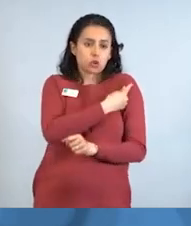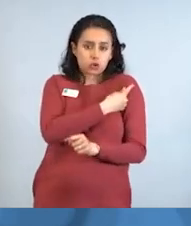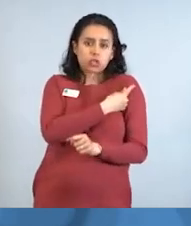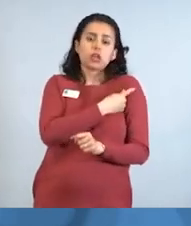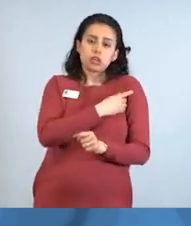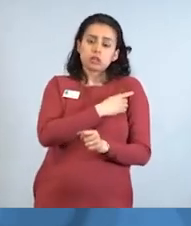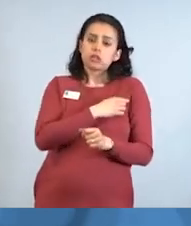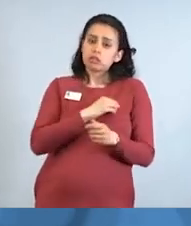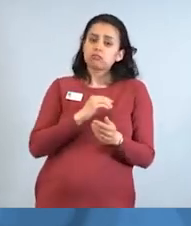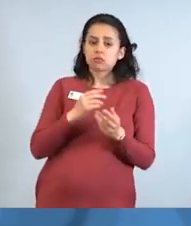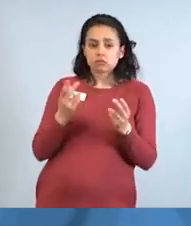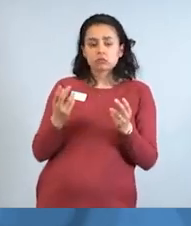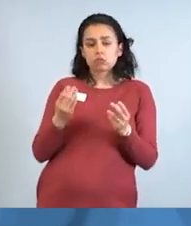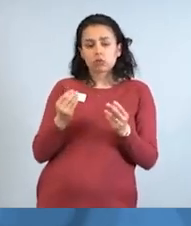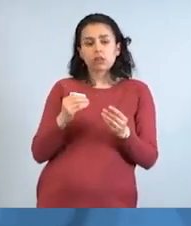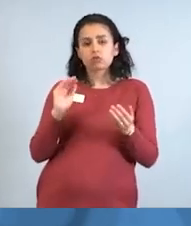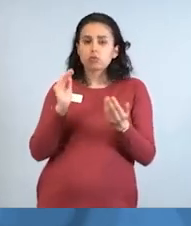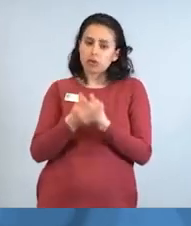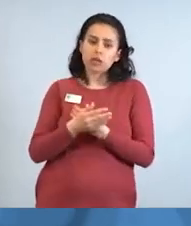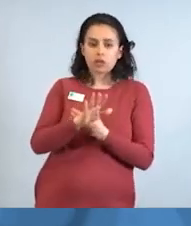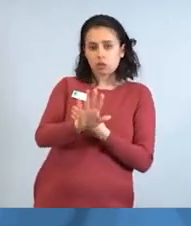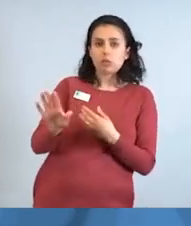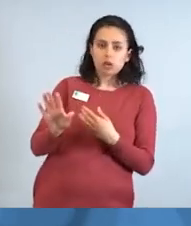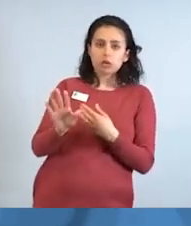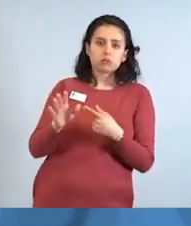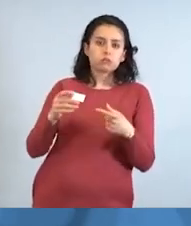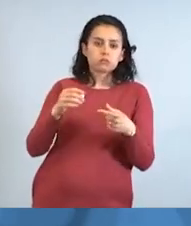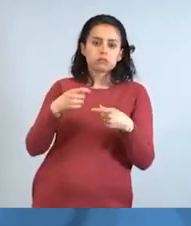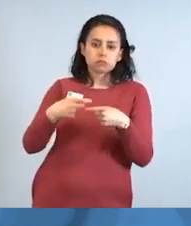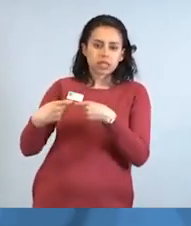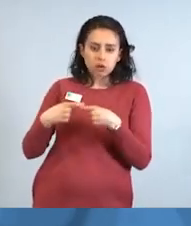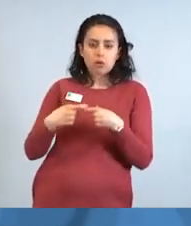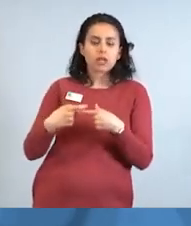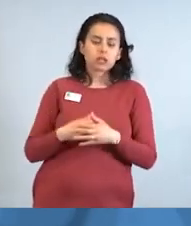Toki tulee olemaan tilanne, jossa ihminen on saanut kaksi annosta rokotetta.